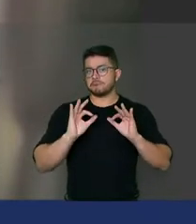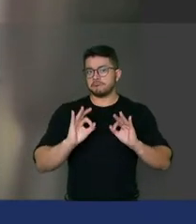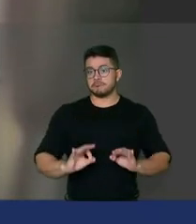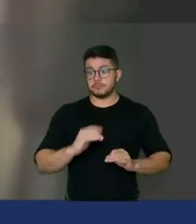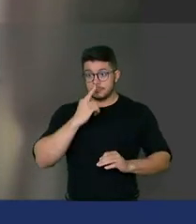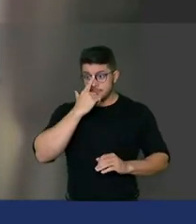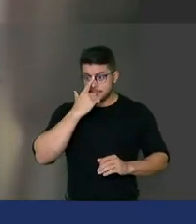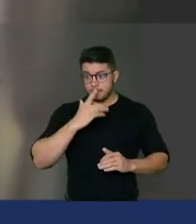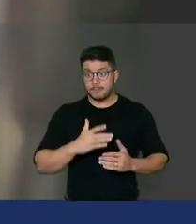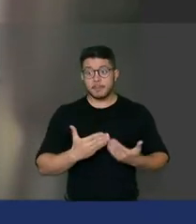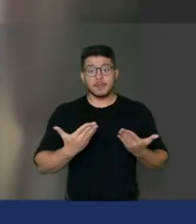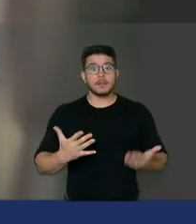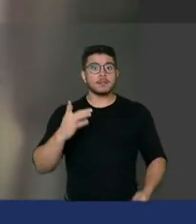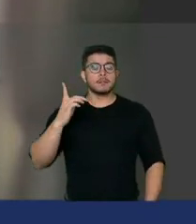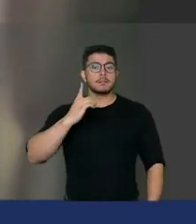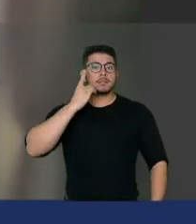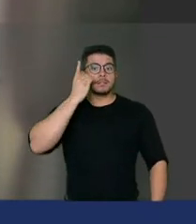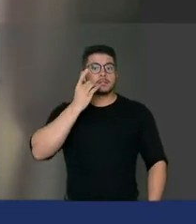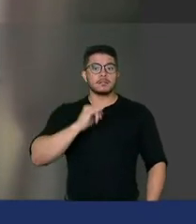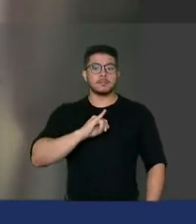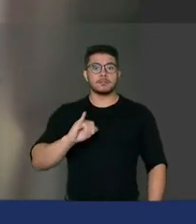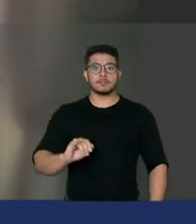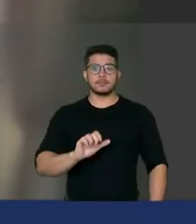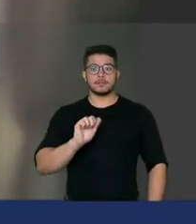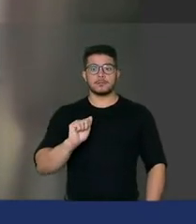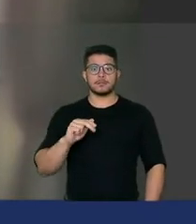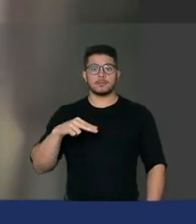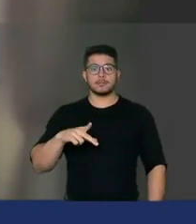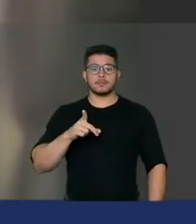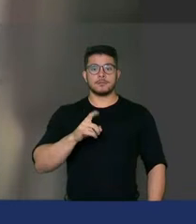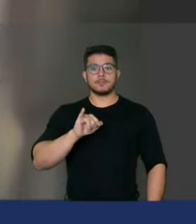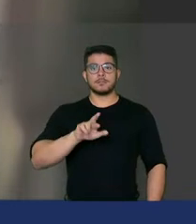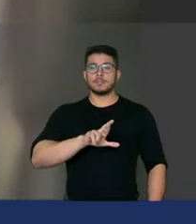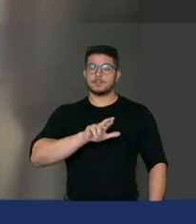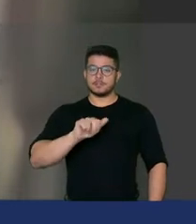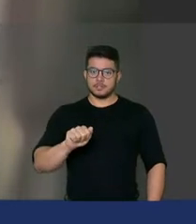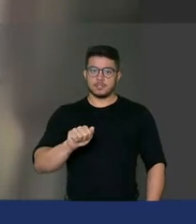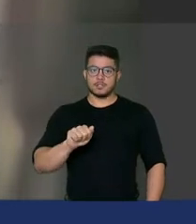FORMA GERAL PASSA A SER CONTEMPLADA COM ESSA LEI. E A DEPUTADA JANDIRA FEGALE NÃO